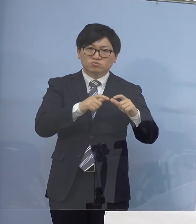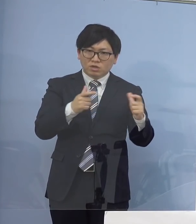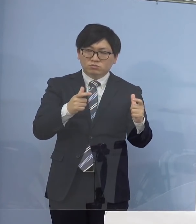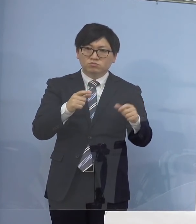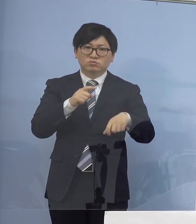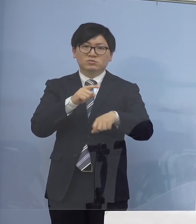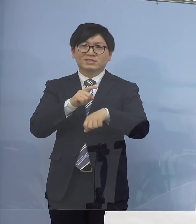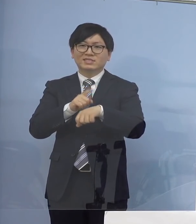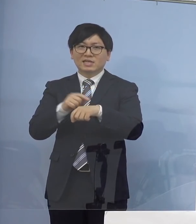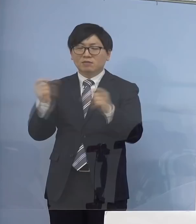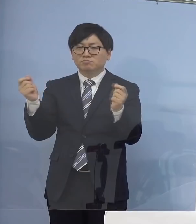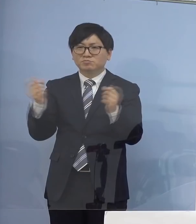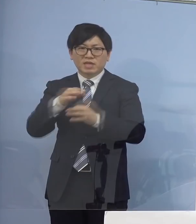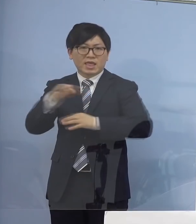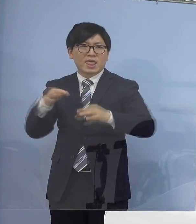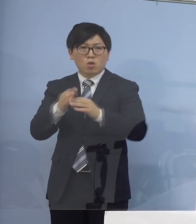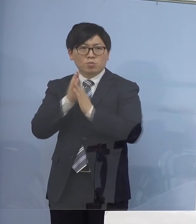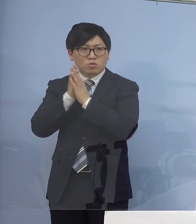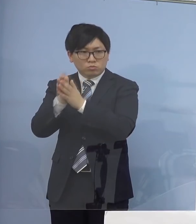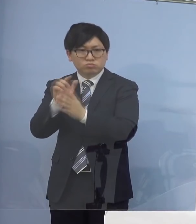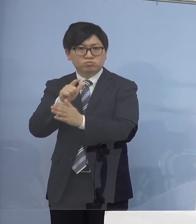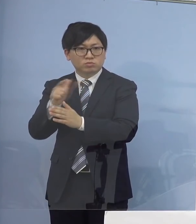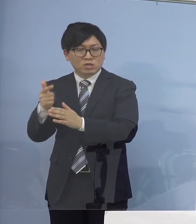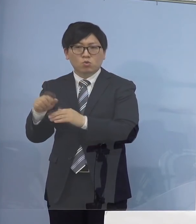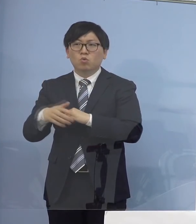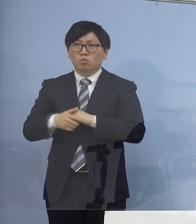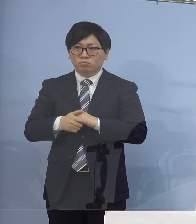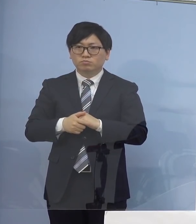場合によっては「まん延防止等重点措置」を行えば